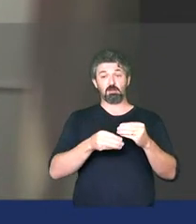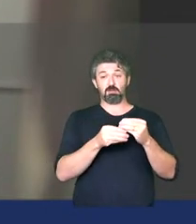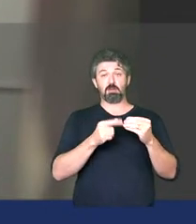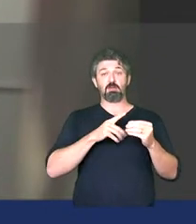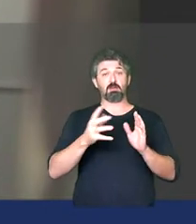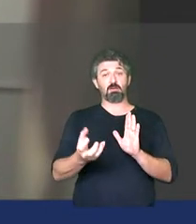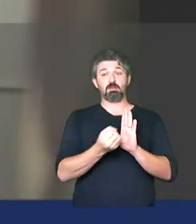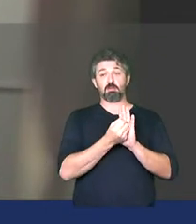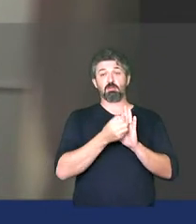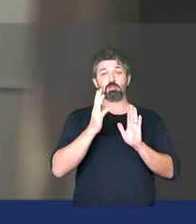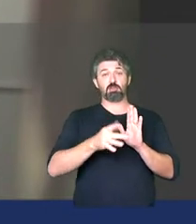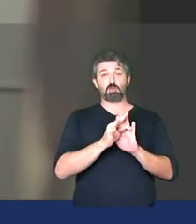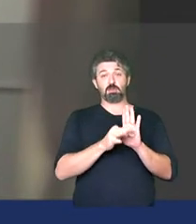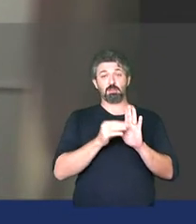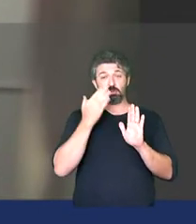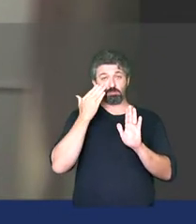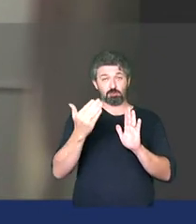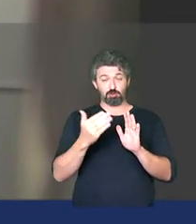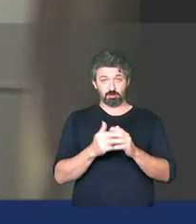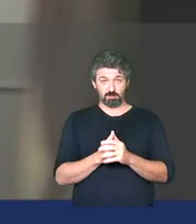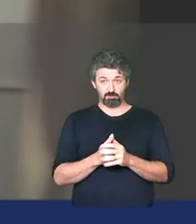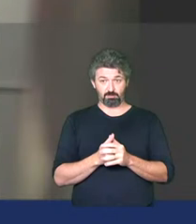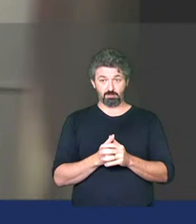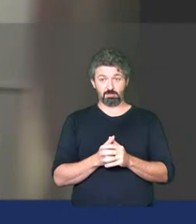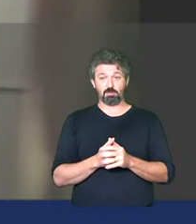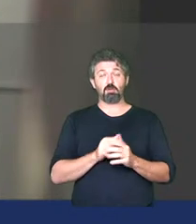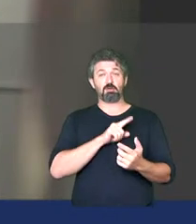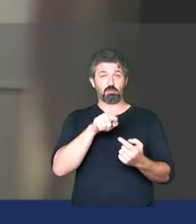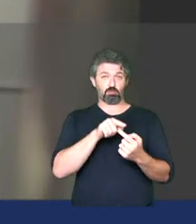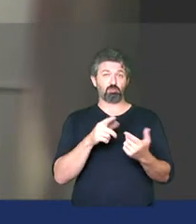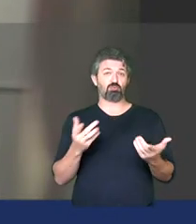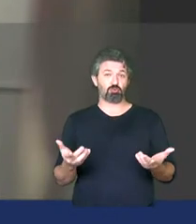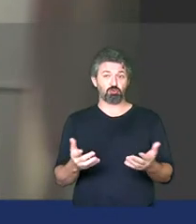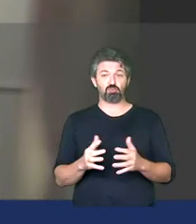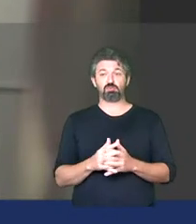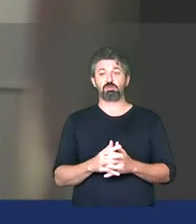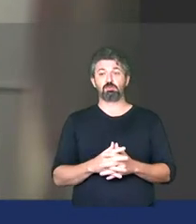COMO PARA DESTACAR APENAS EXEMPLIFICATIVO. JÁ SE ENCONTRA CONTEMPLADA NO SUBSTITUTIVO APRESENTADO,